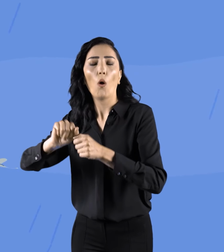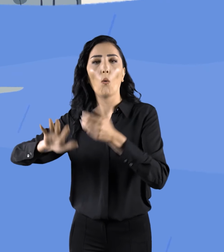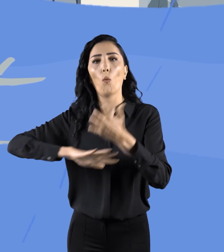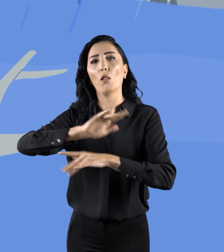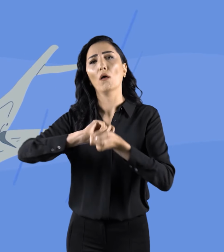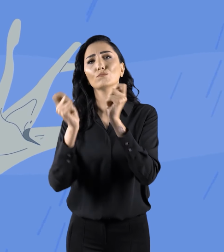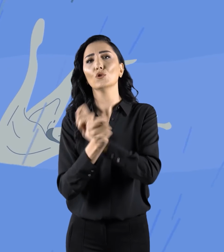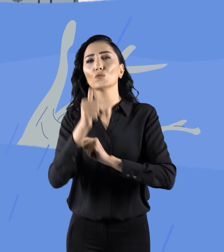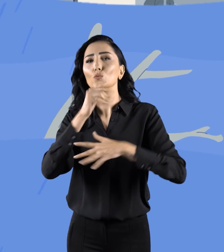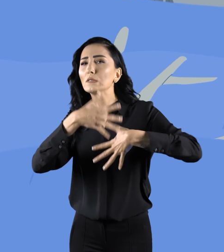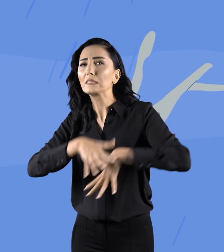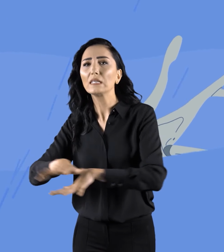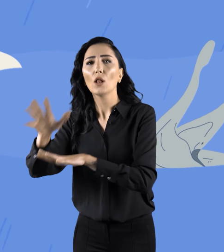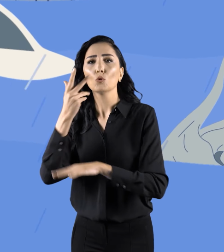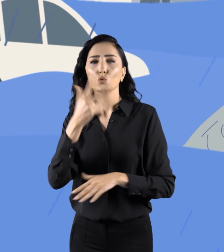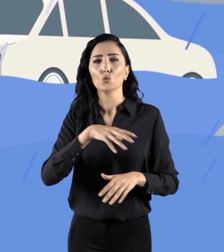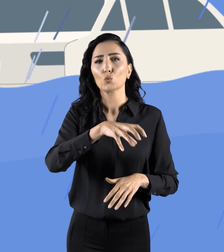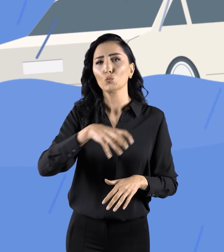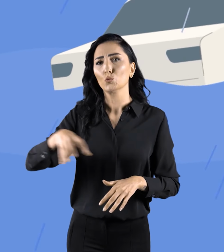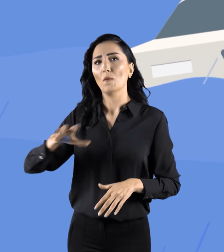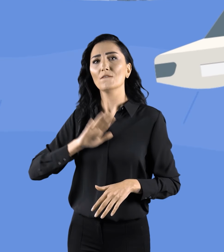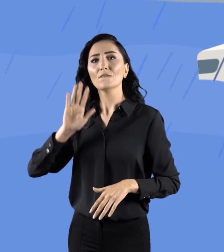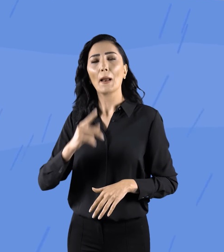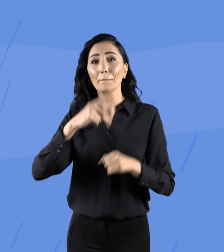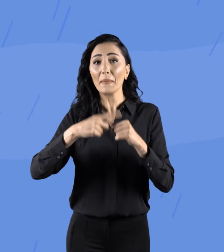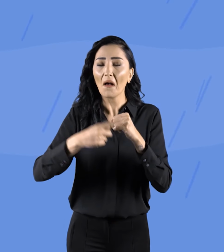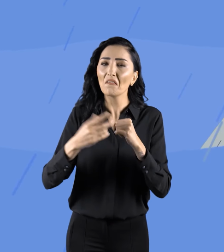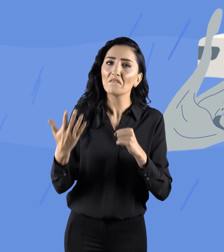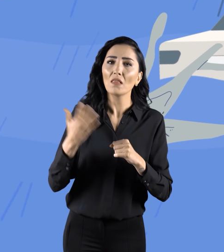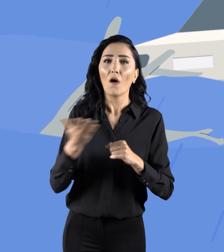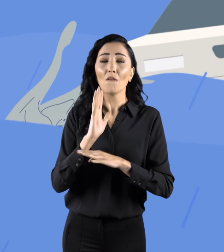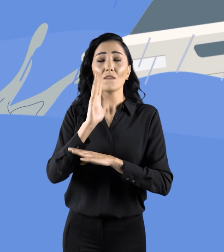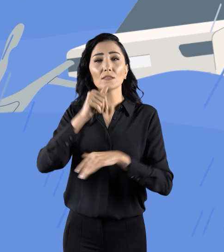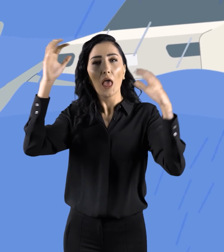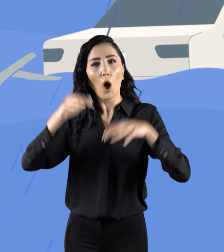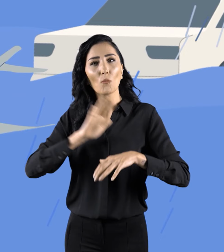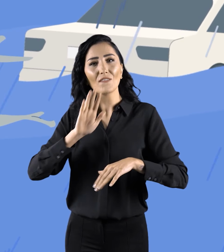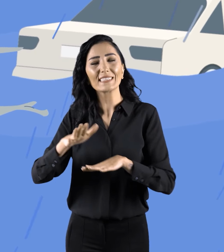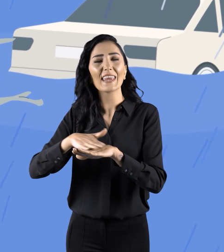Selleri oluşumları bakımından üç gruba ayırabiliriz: bir hafta veya daha fazla sürüyorsa yavaş sel,